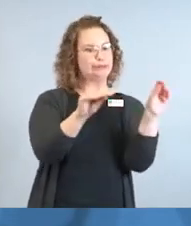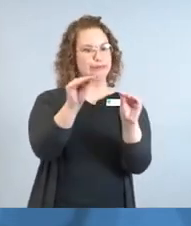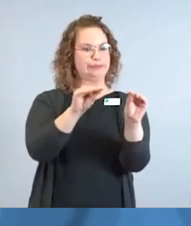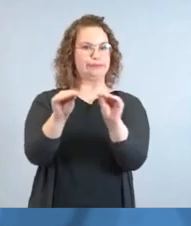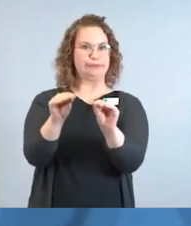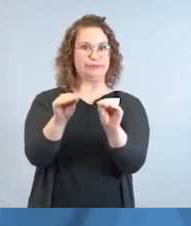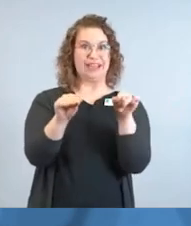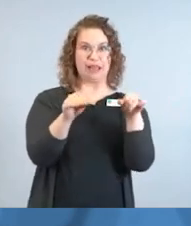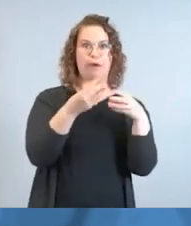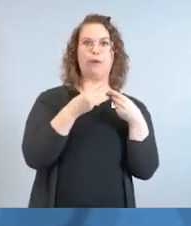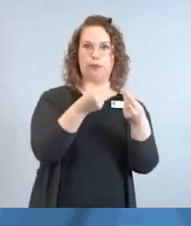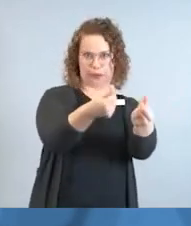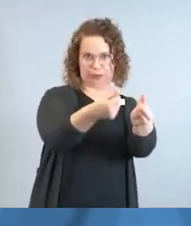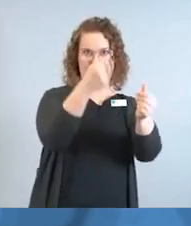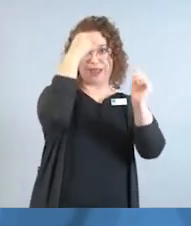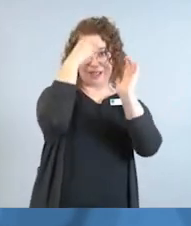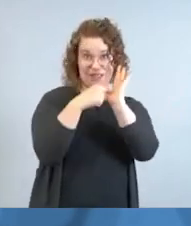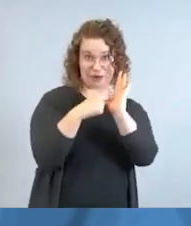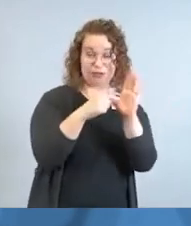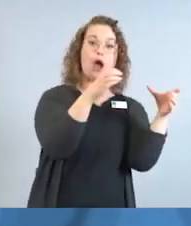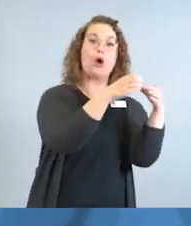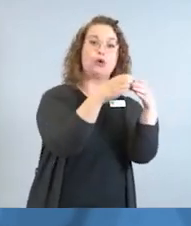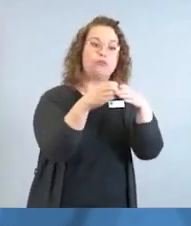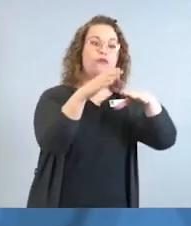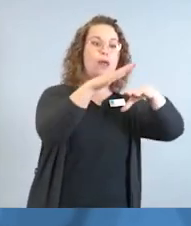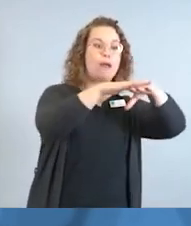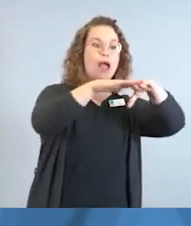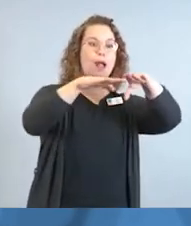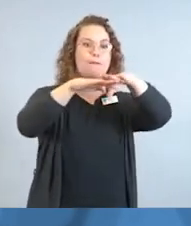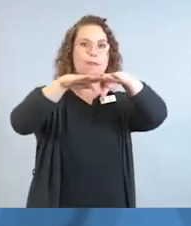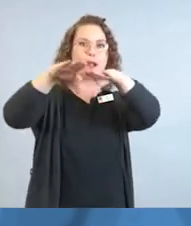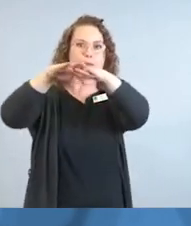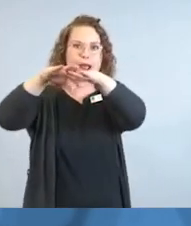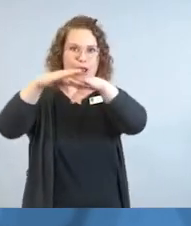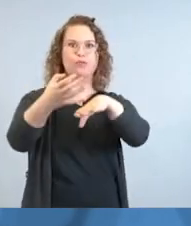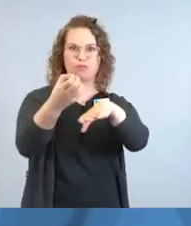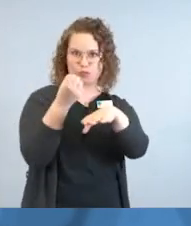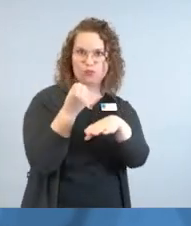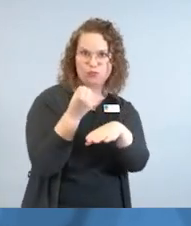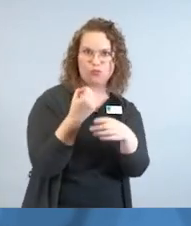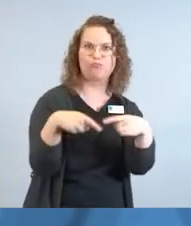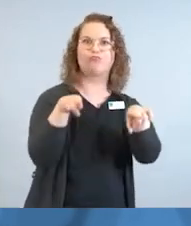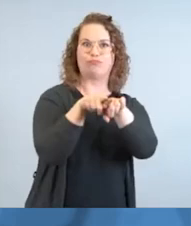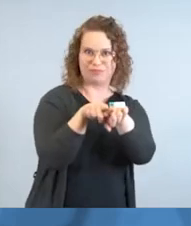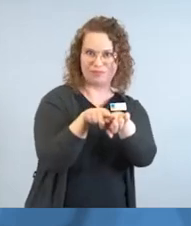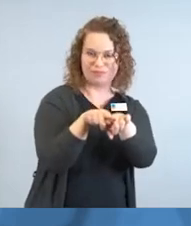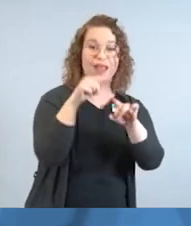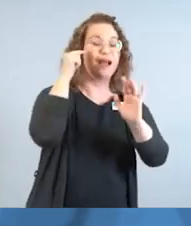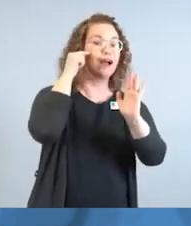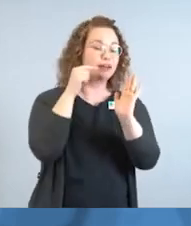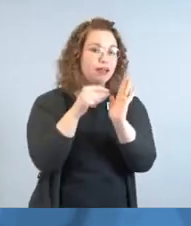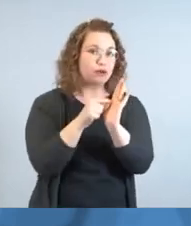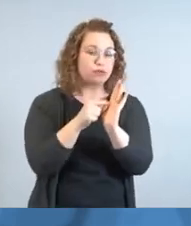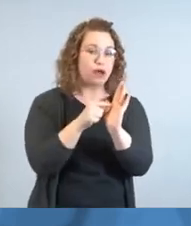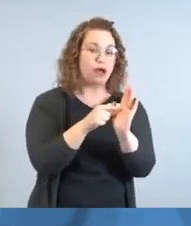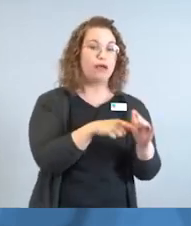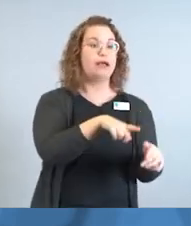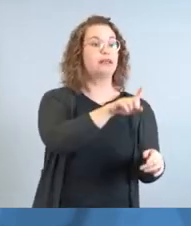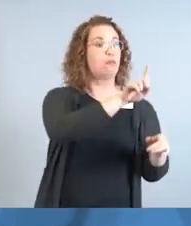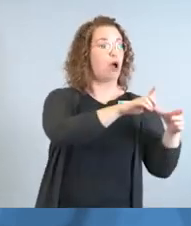Eri ryhmiä voidaan kyllä rokottaa limittäin ja siirtyä seuraavaan jo hyvissä ajoin ennen kuin edellinen on kokonaan rokotettu,